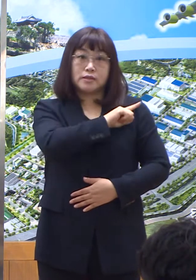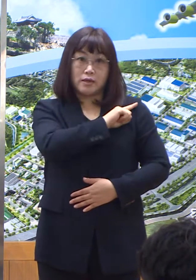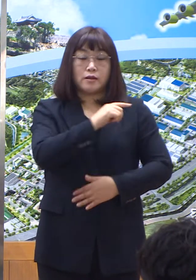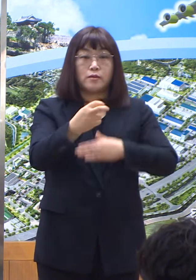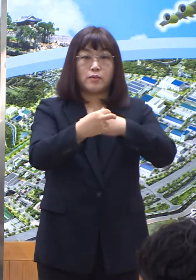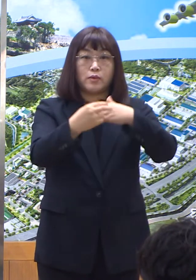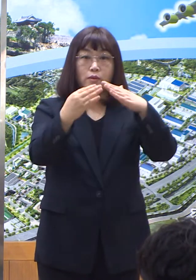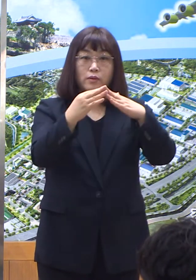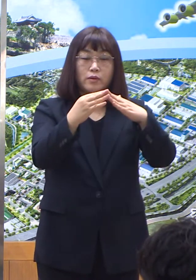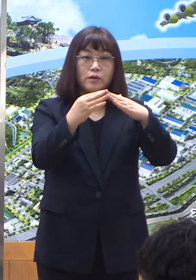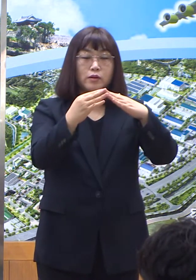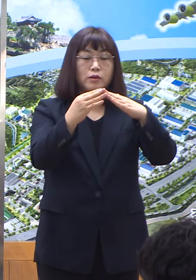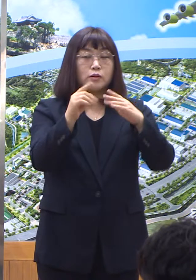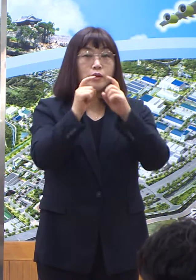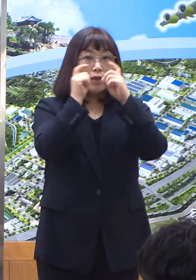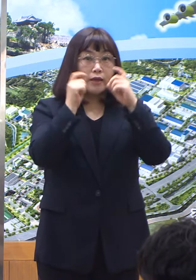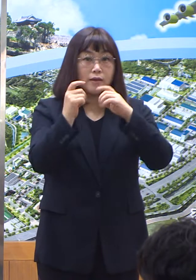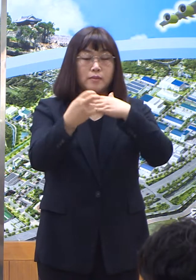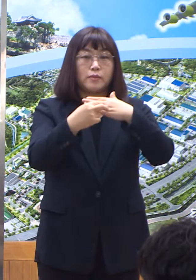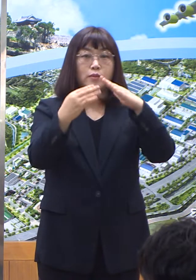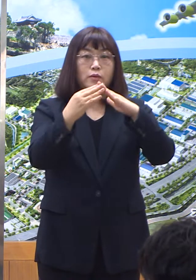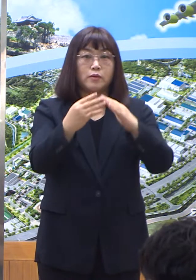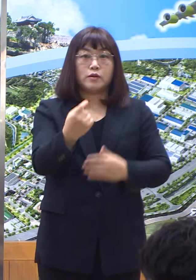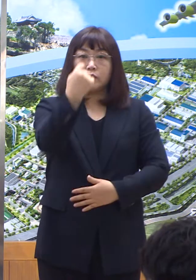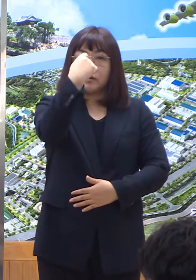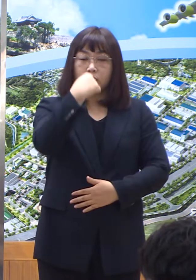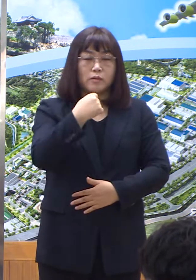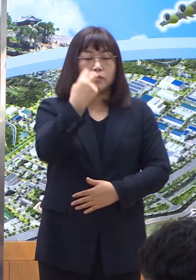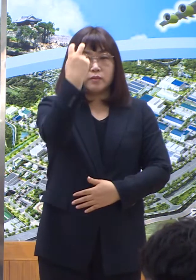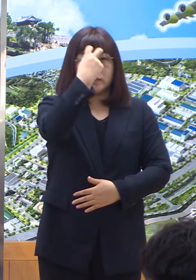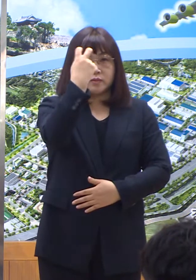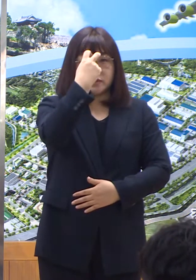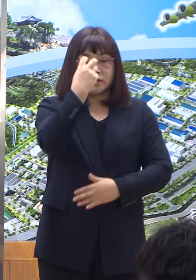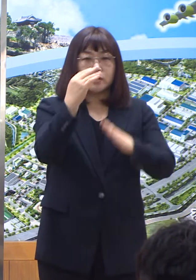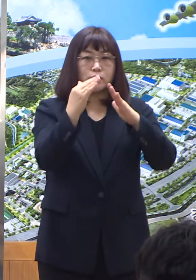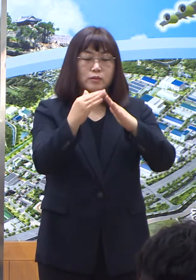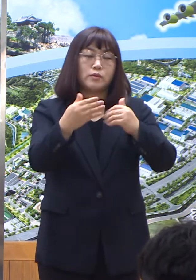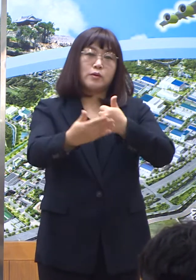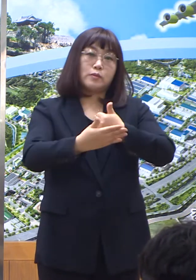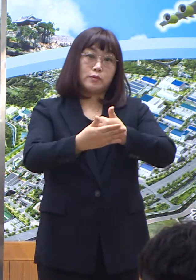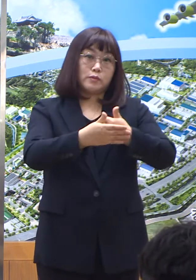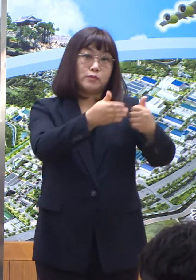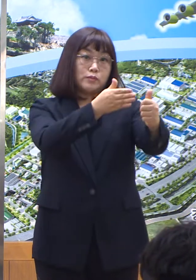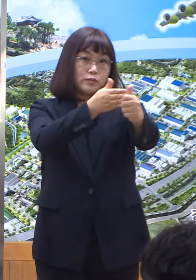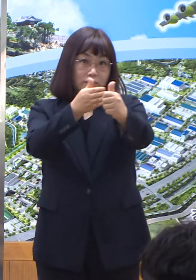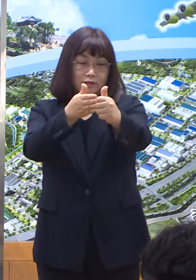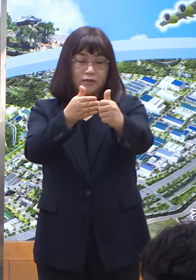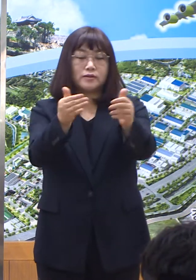민간병원에도 선별진료소 운영을 위한 협조를 구하겠습니다.